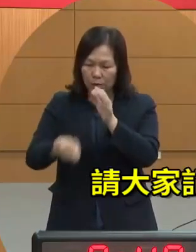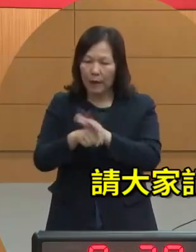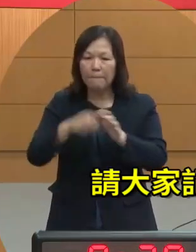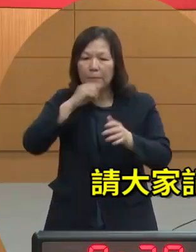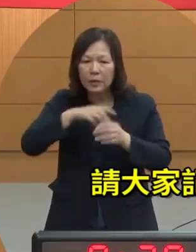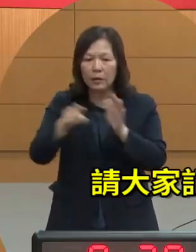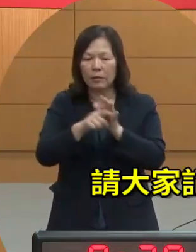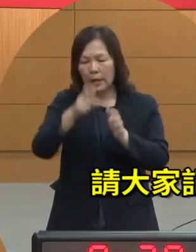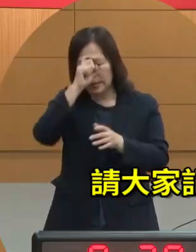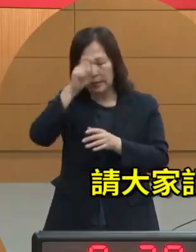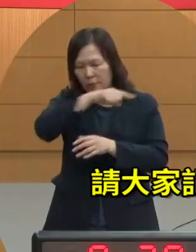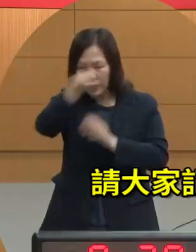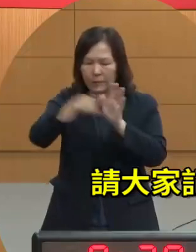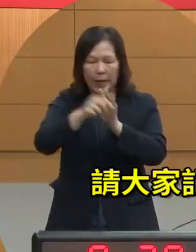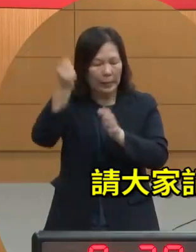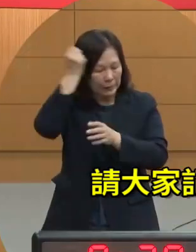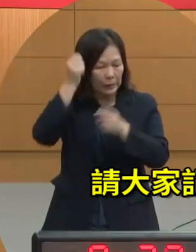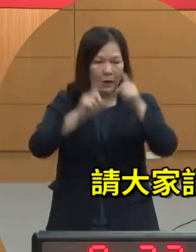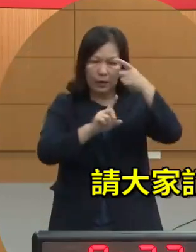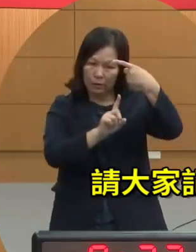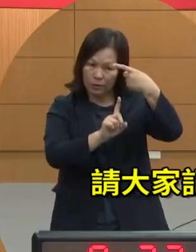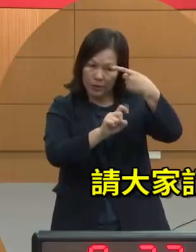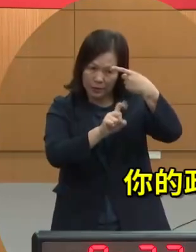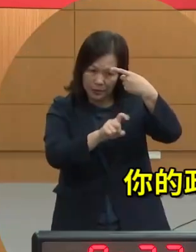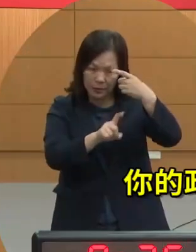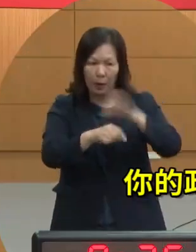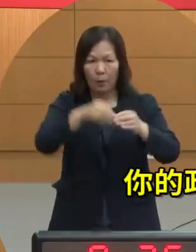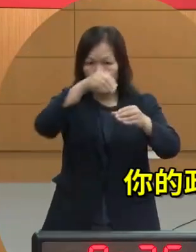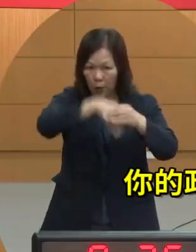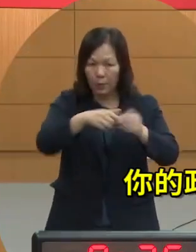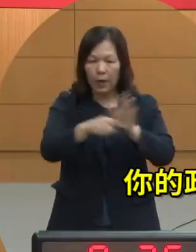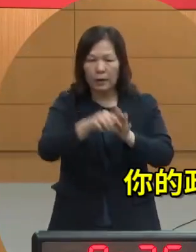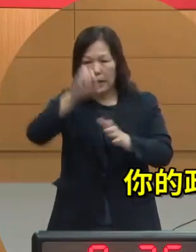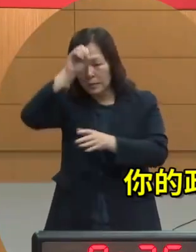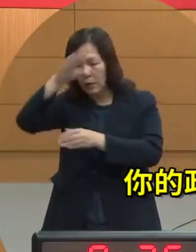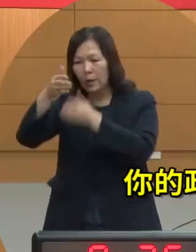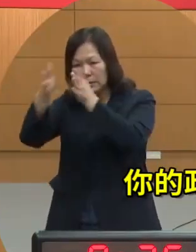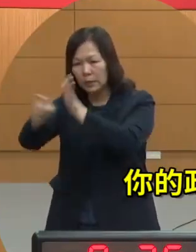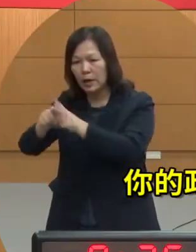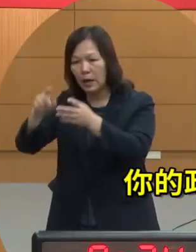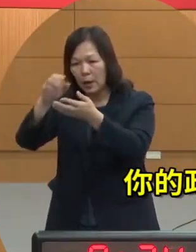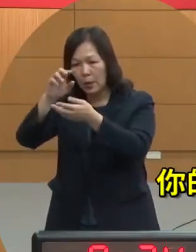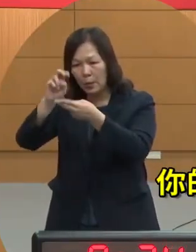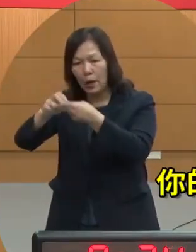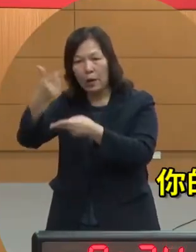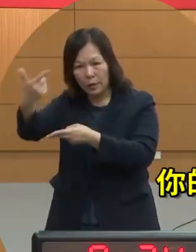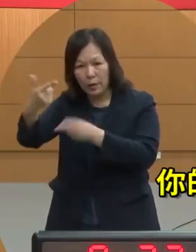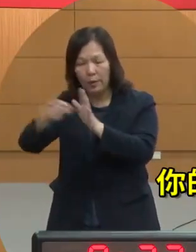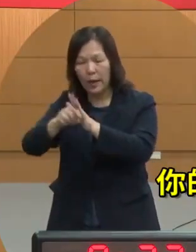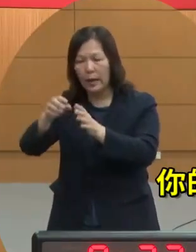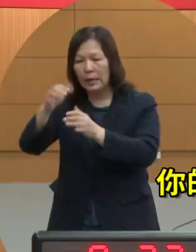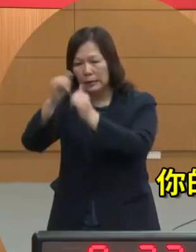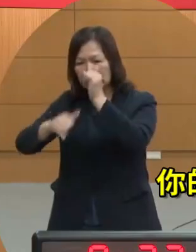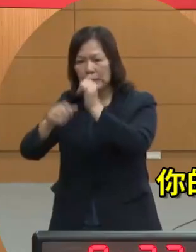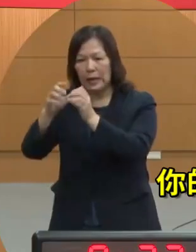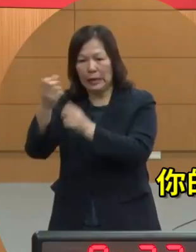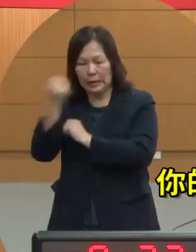請大家記得一月11號去投票的時候 你的政黨投給六號的時代力量 你的立委投給 8號的張怡